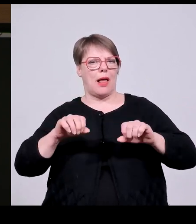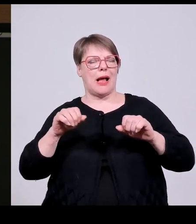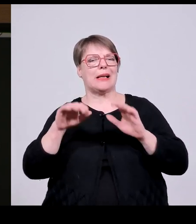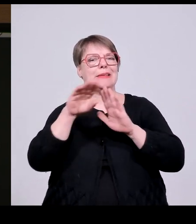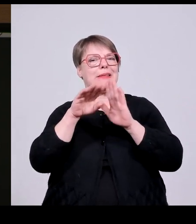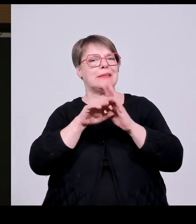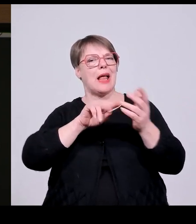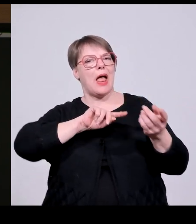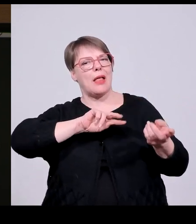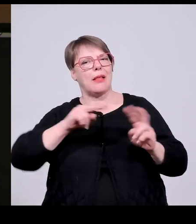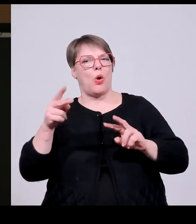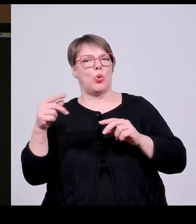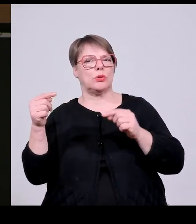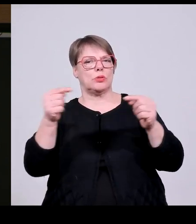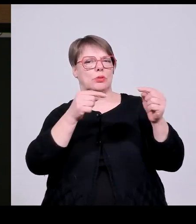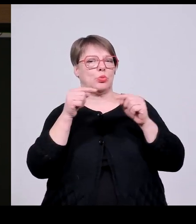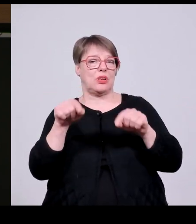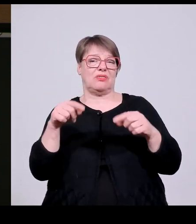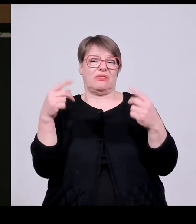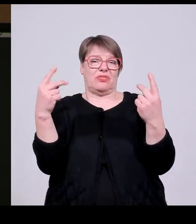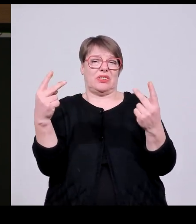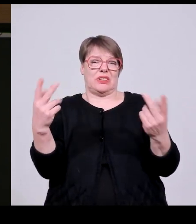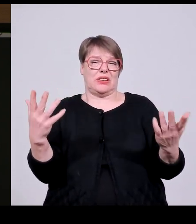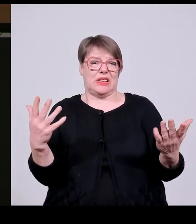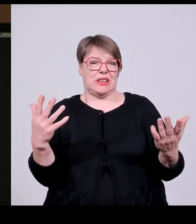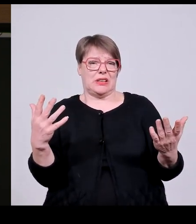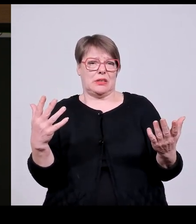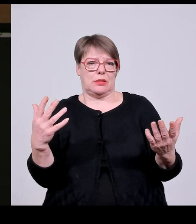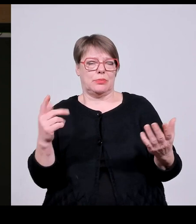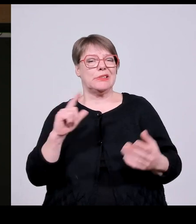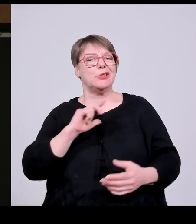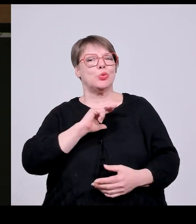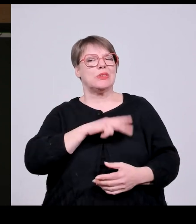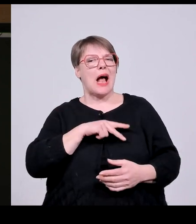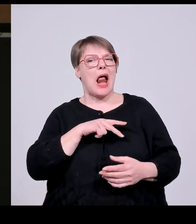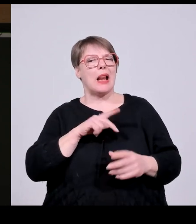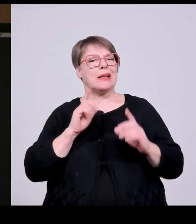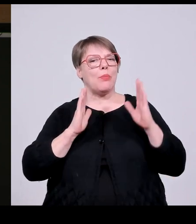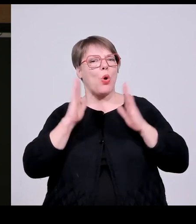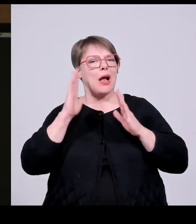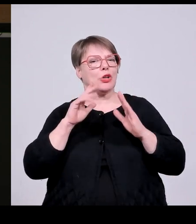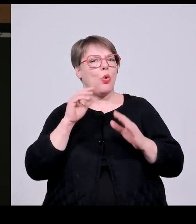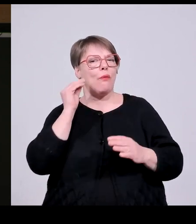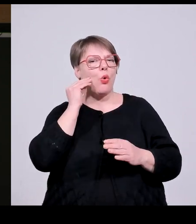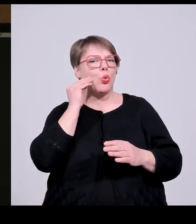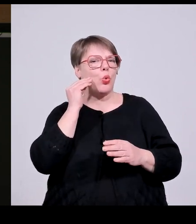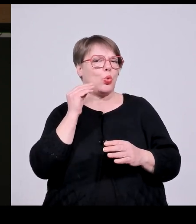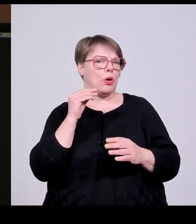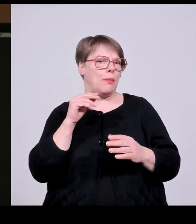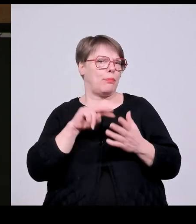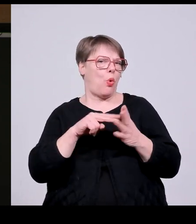Im Grunde hat es Herr Stettner gesagt, dass im Wohnraumversorgungsgesetz wurde ja bereits 2015 mit